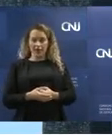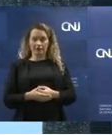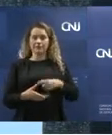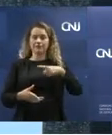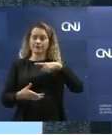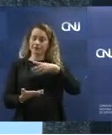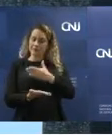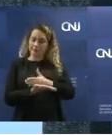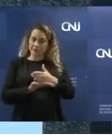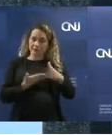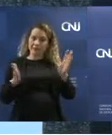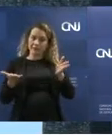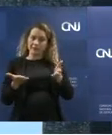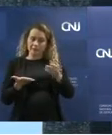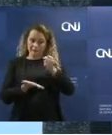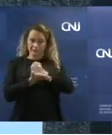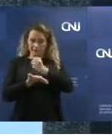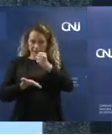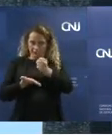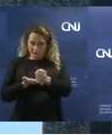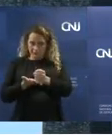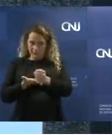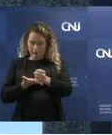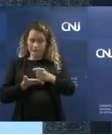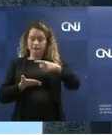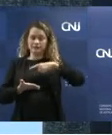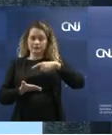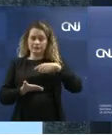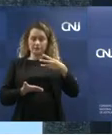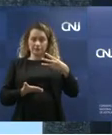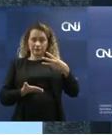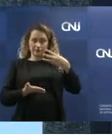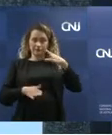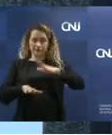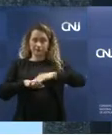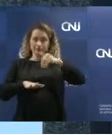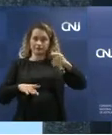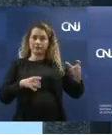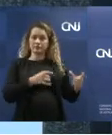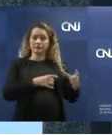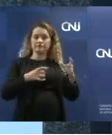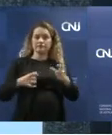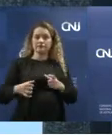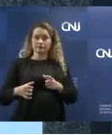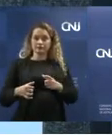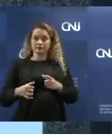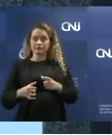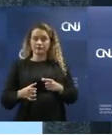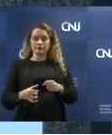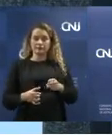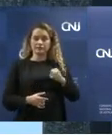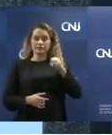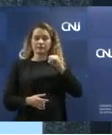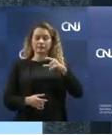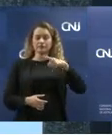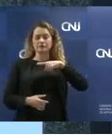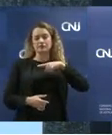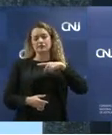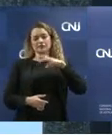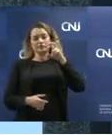ela tem três vezes mais postos do que os 5.000. Municípios do país.